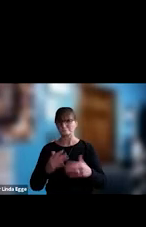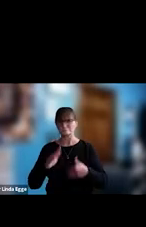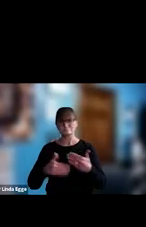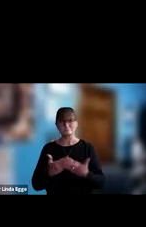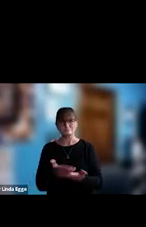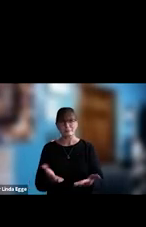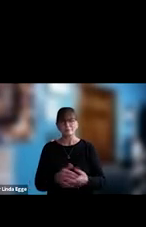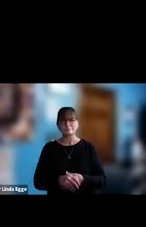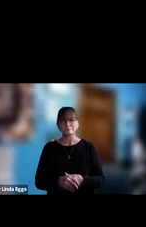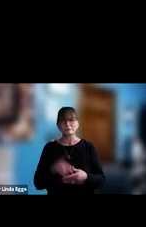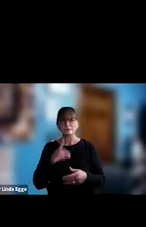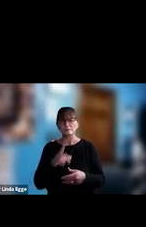Eso es todo lo que tengo para mi presentación.